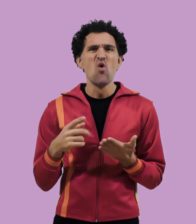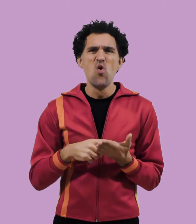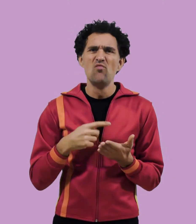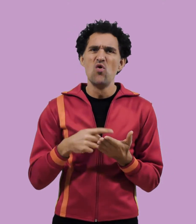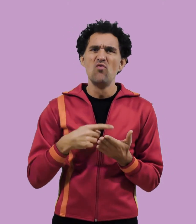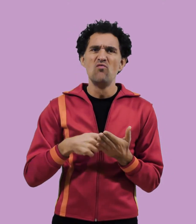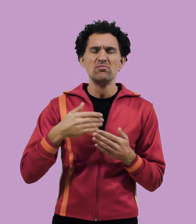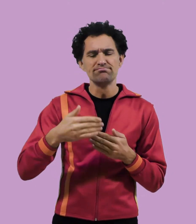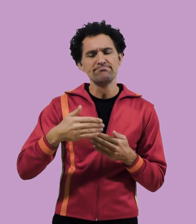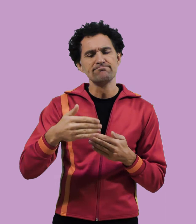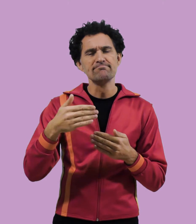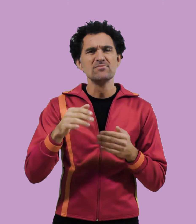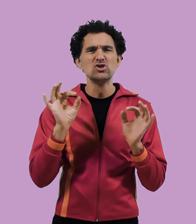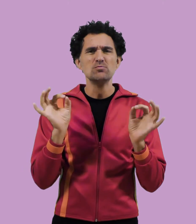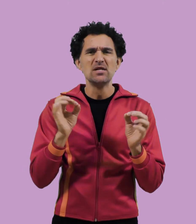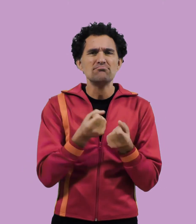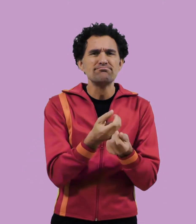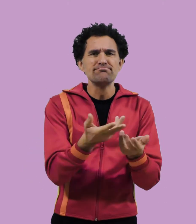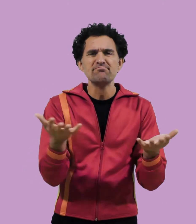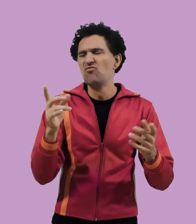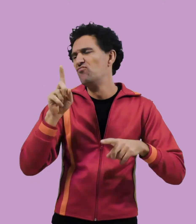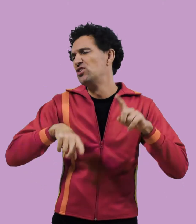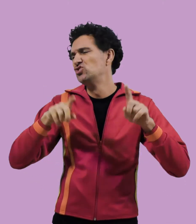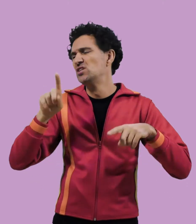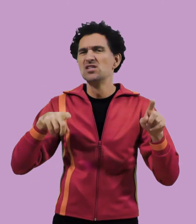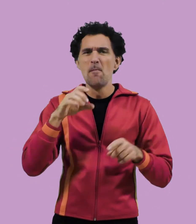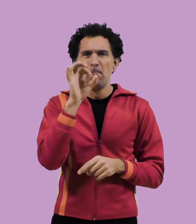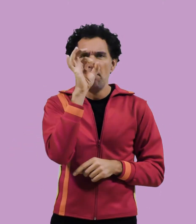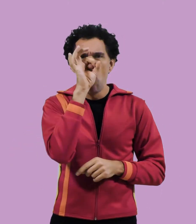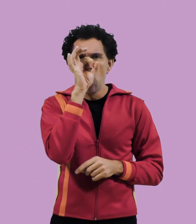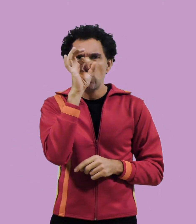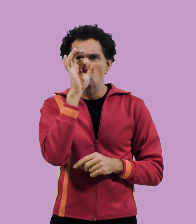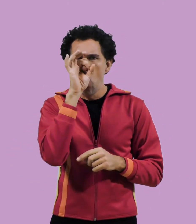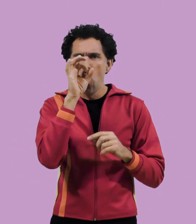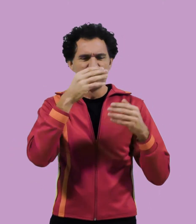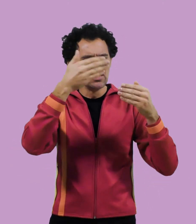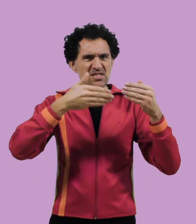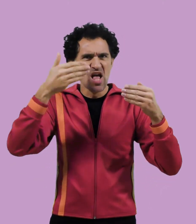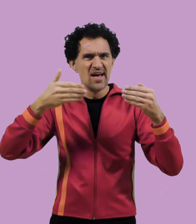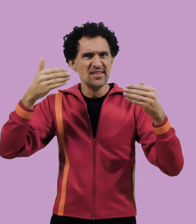Oft werden diese Fotos und Videos auf speziellen Porno-Seiten hochgeladen